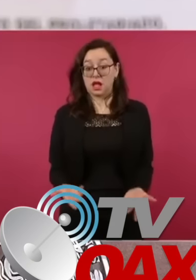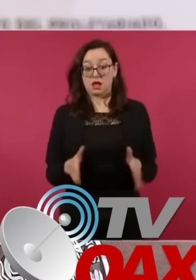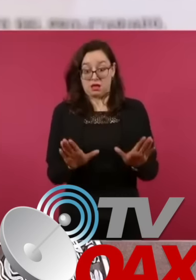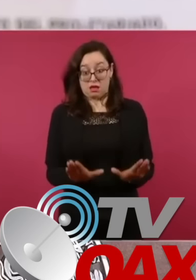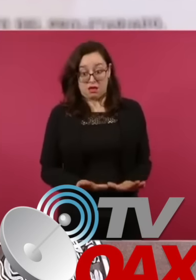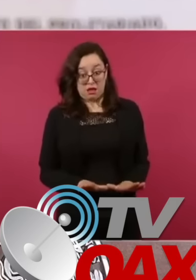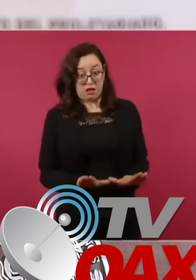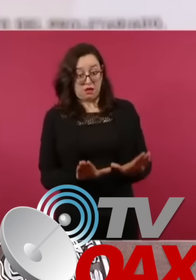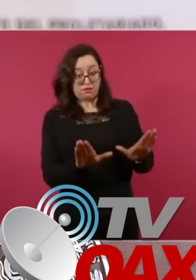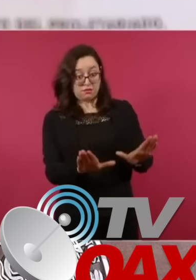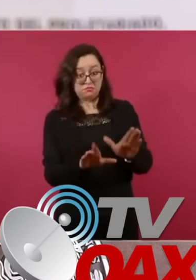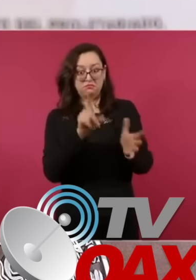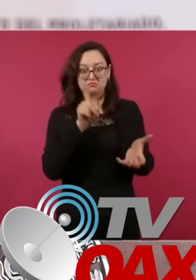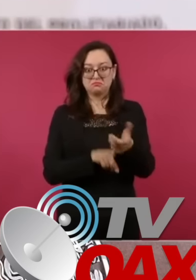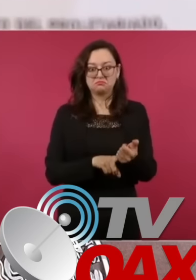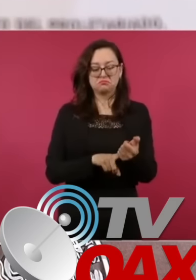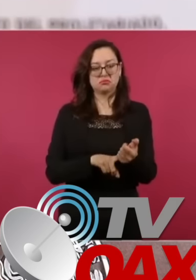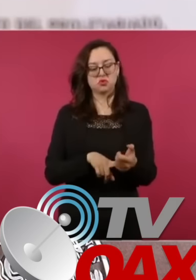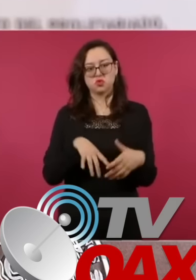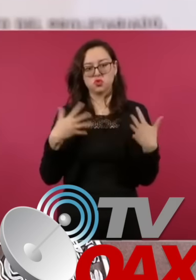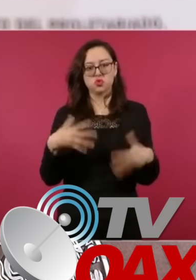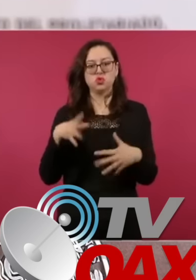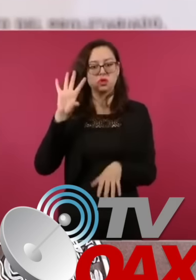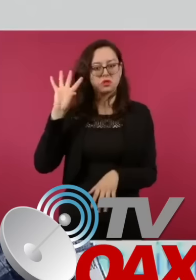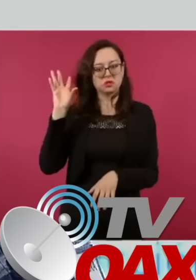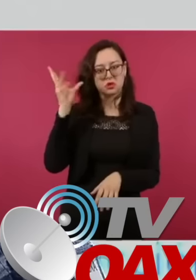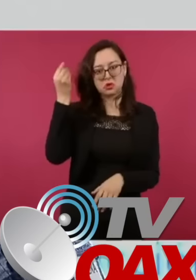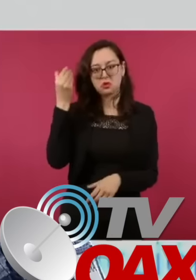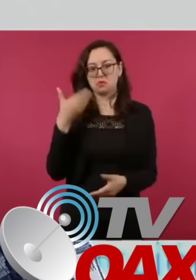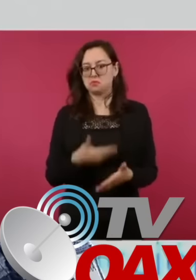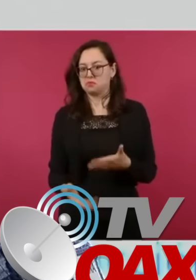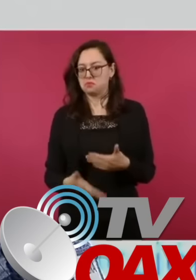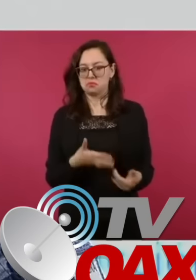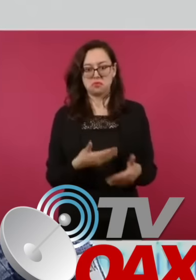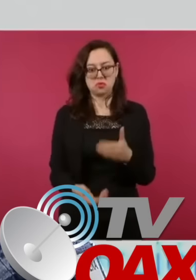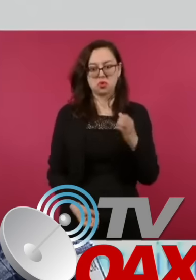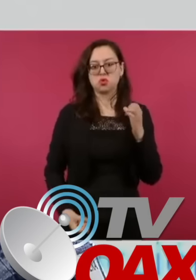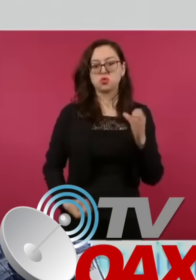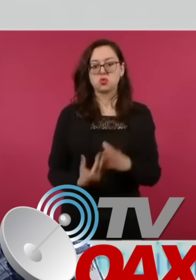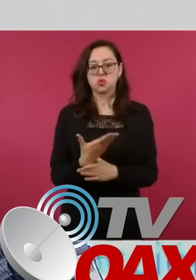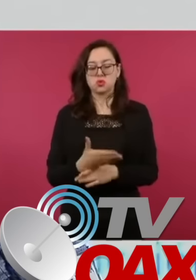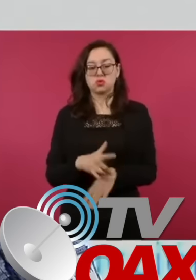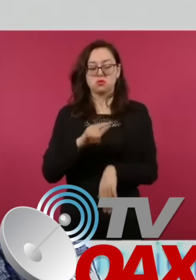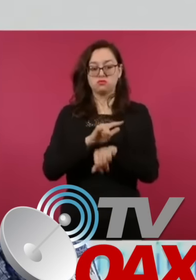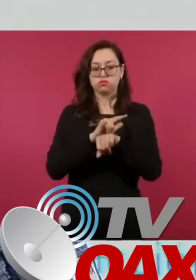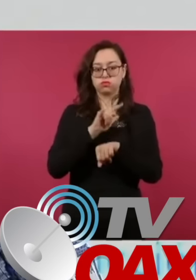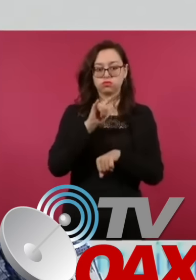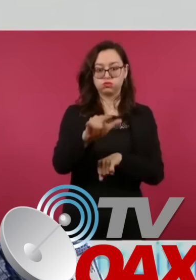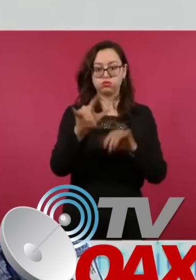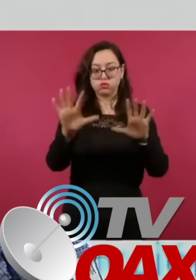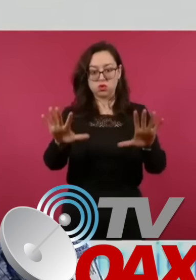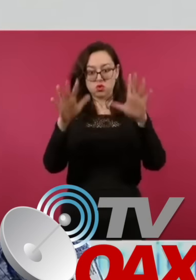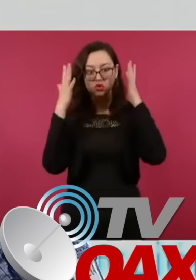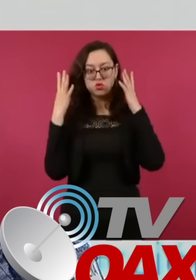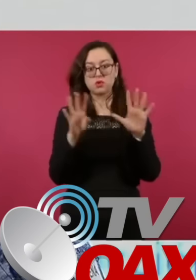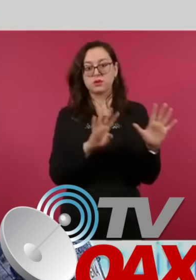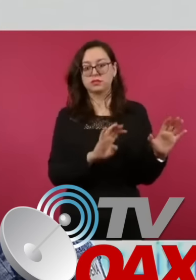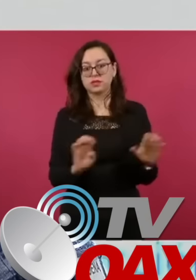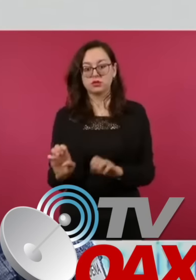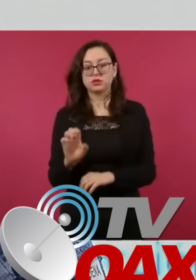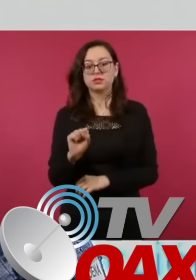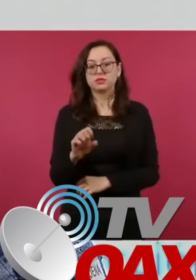incorporan tecnología de Última Generación su velocidad de crucero es de 963 km porh los motores